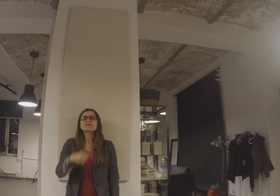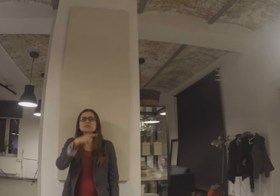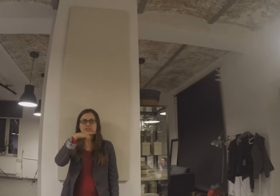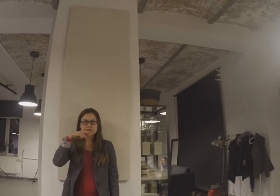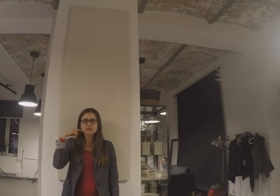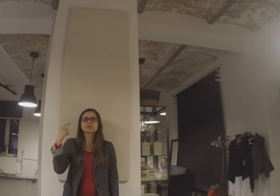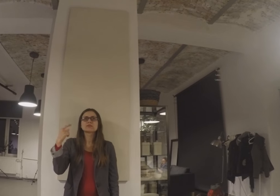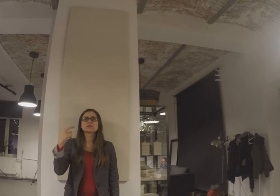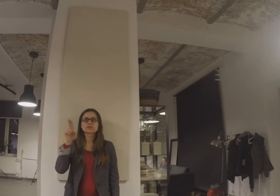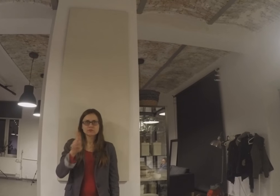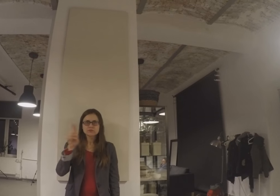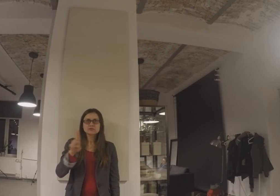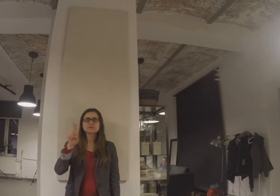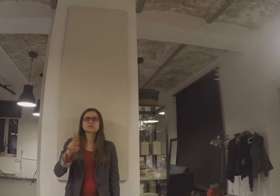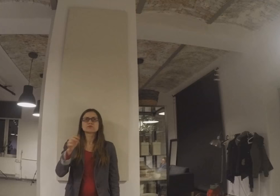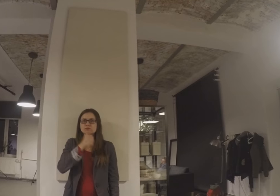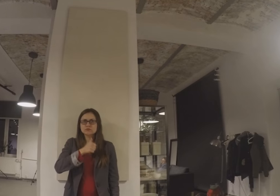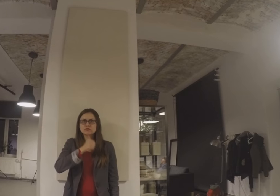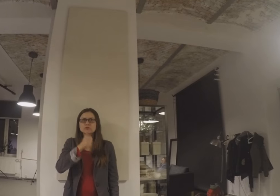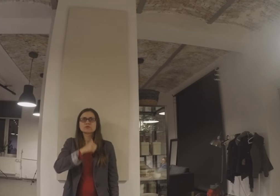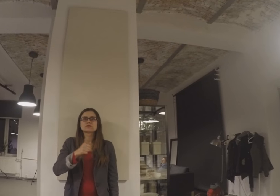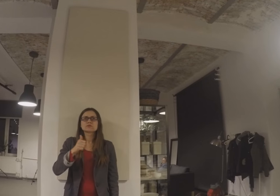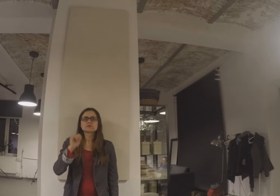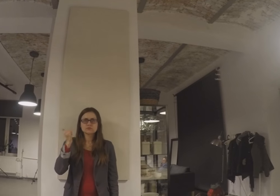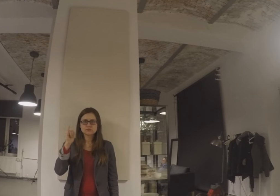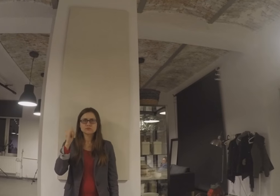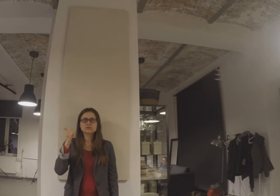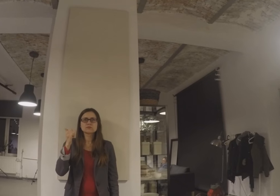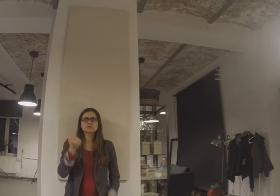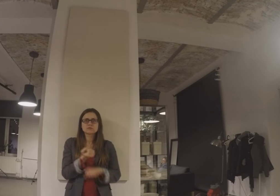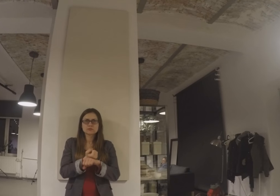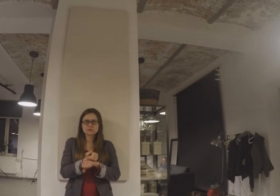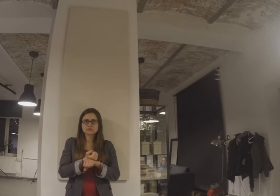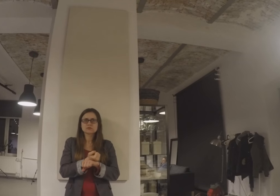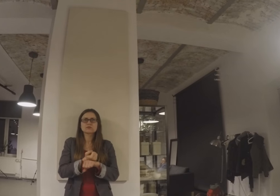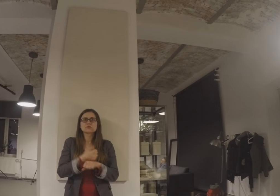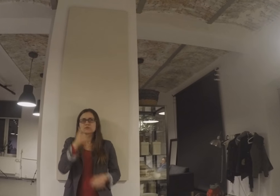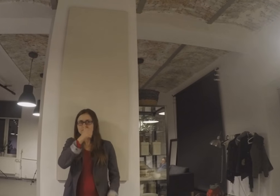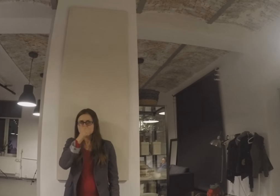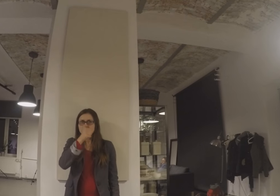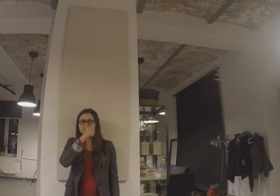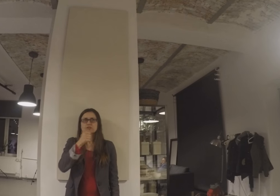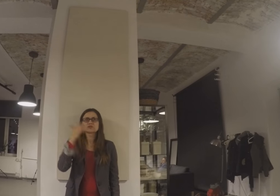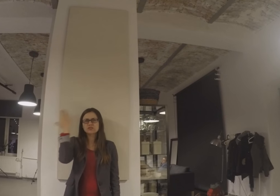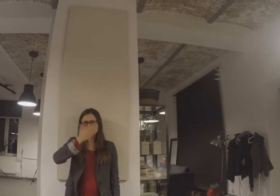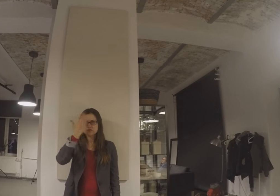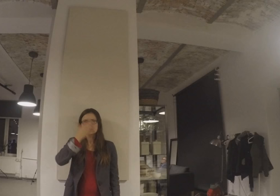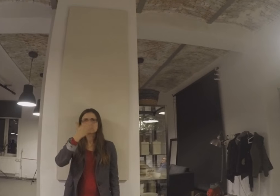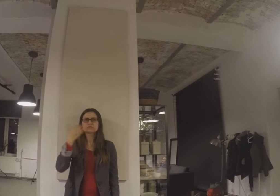Rot Blau Grün Gelb Orange Braun Schwarz